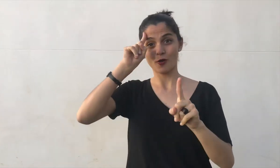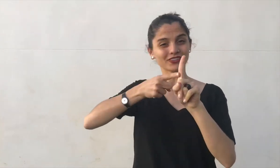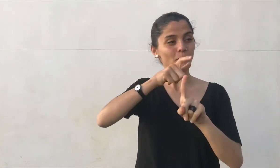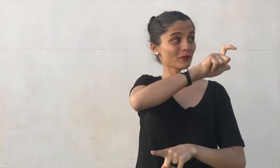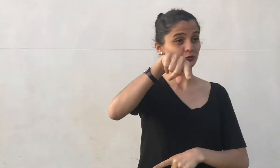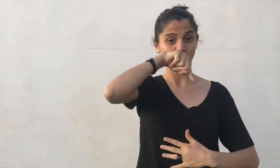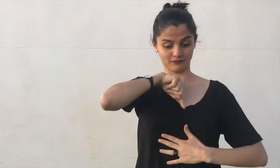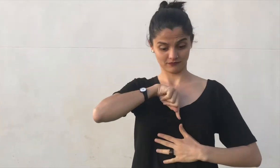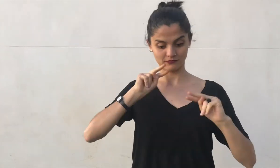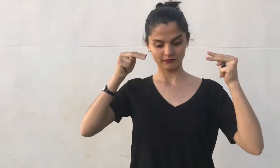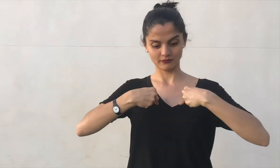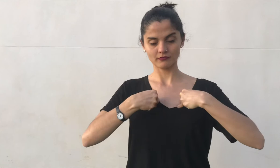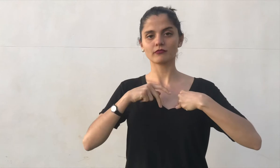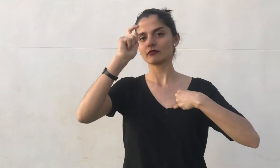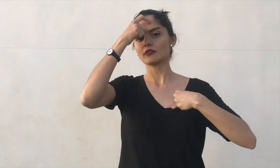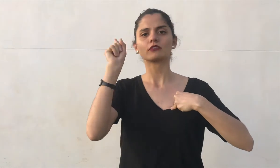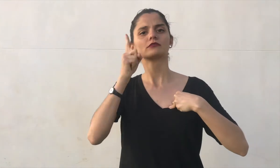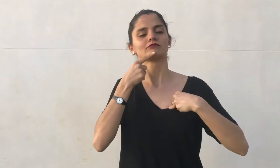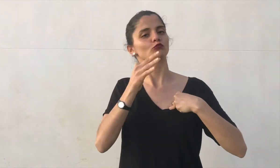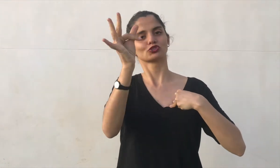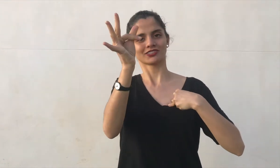Mi objetivo ha sido que lxs participantes tengan una concepción de sí mismxs positiva.